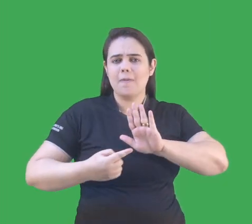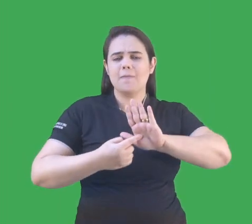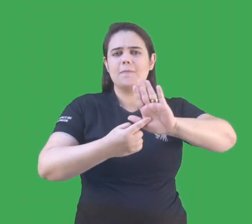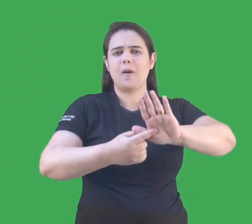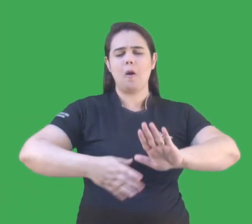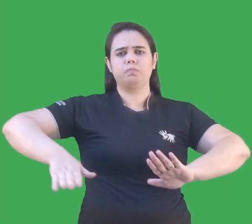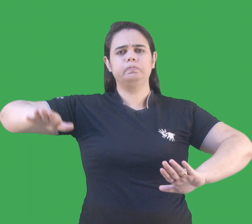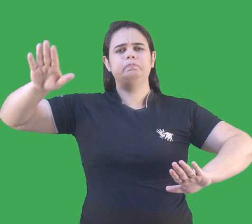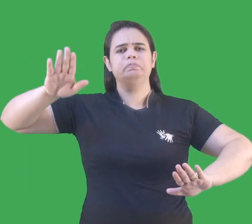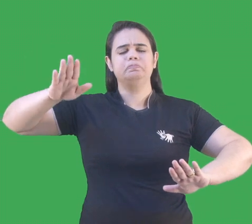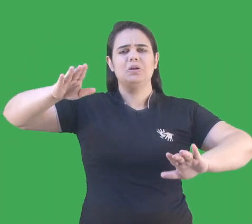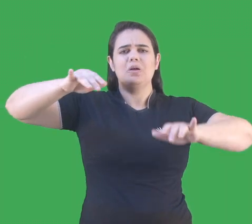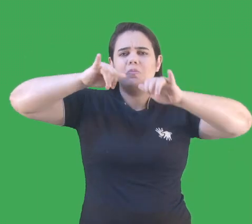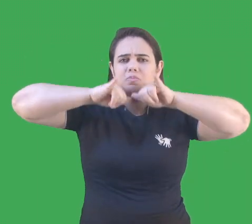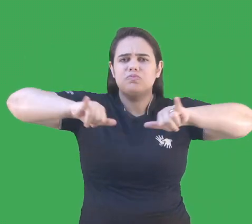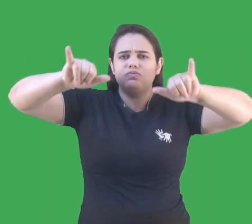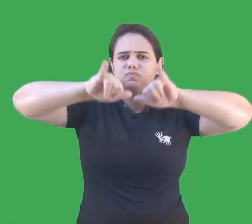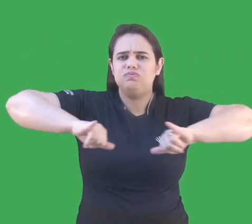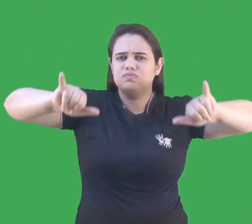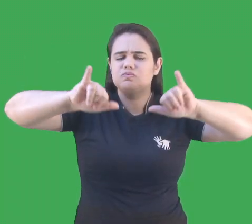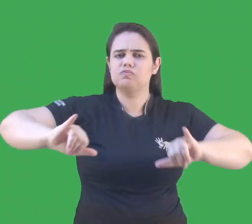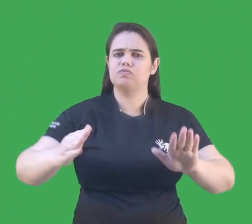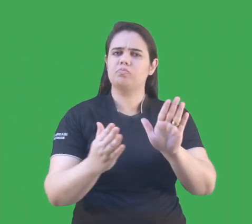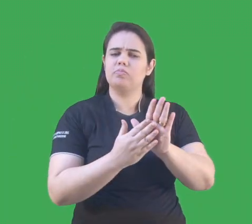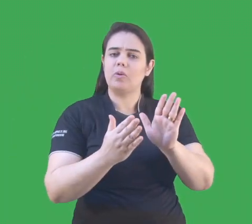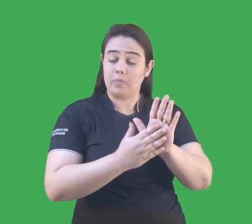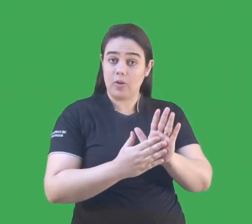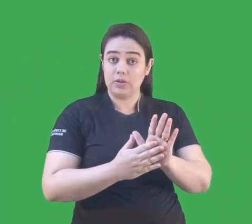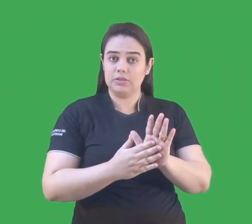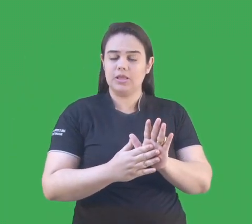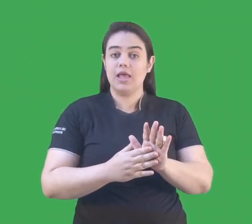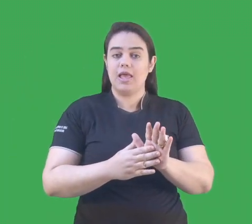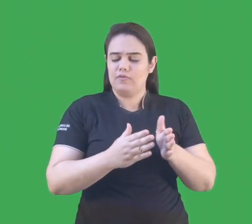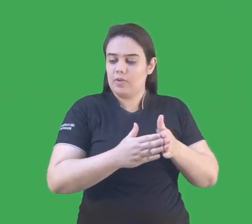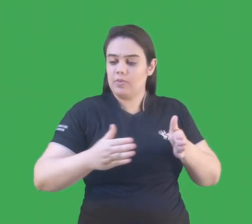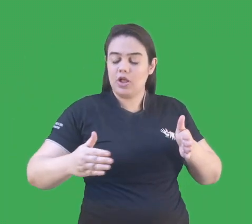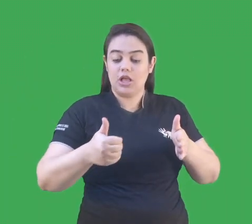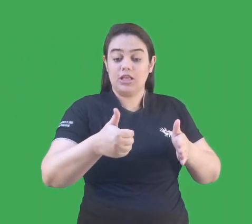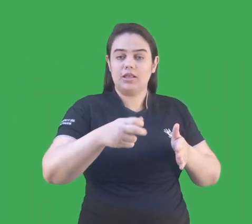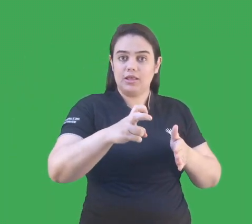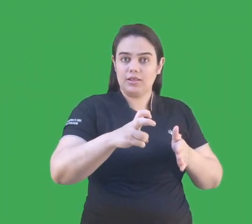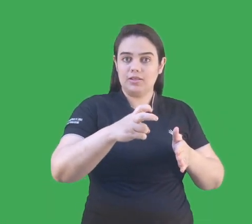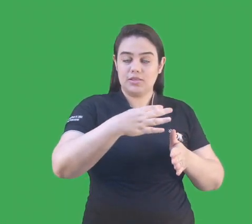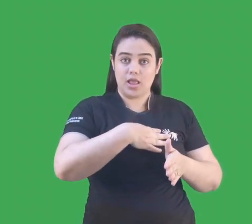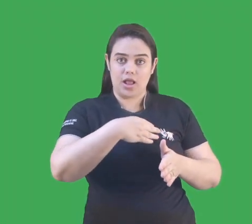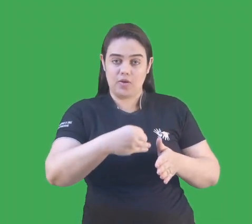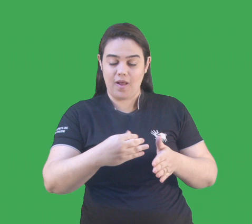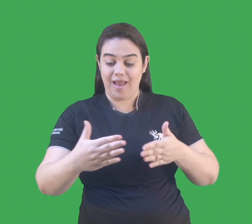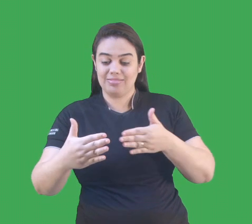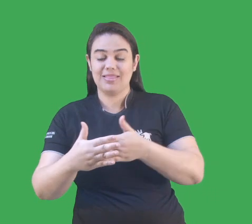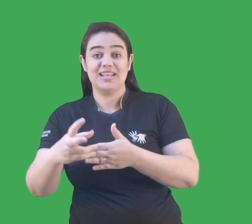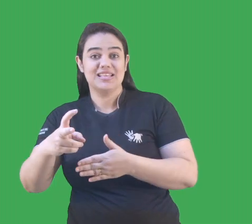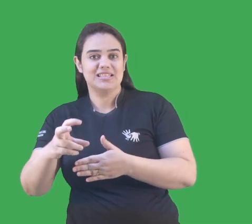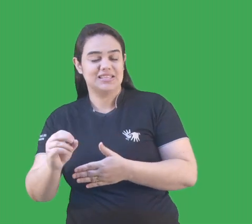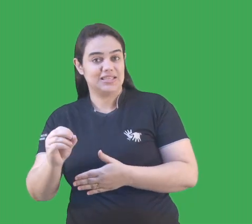apresentarem à comunidade interna as propostas, vai de 15 de agosto a 5 de setembro.